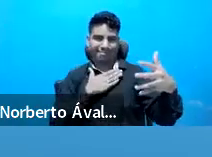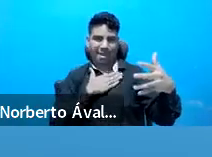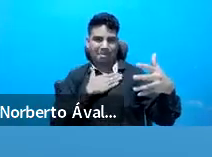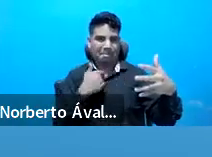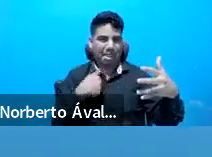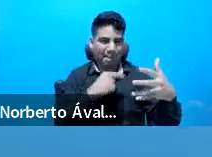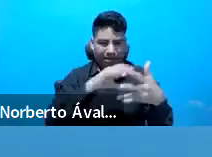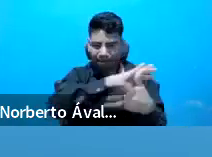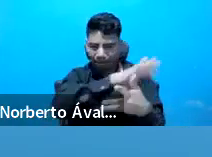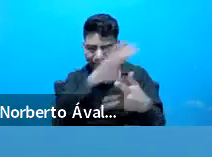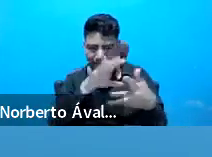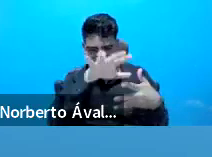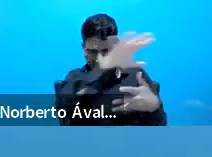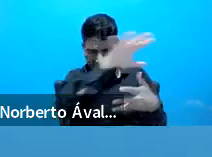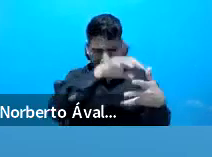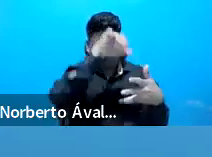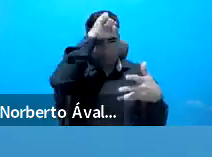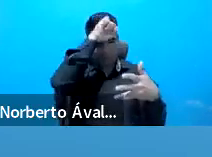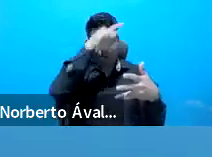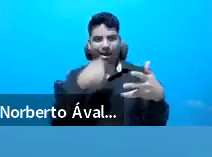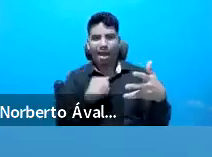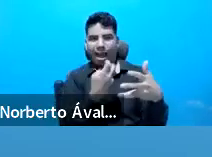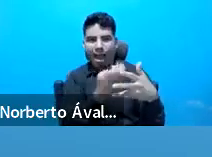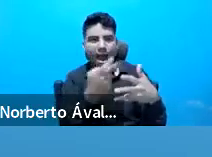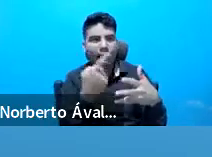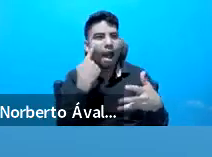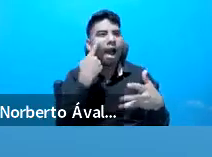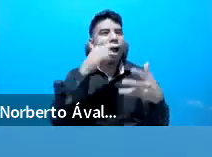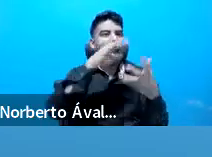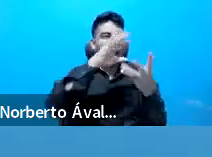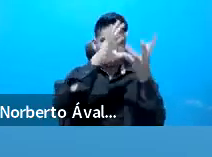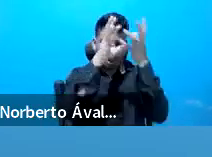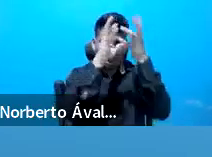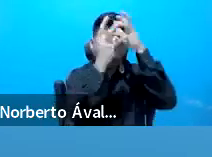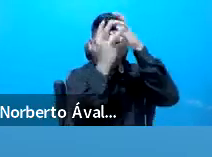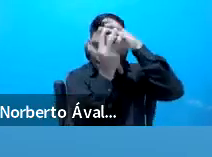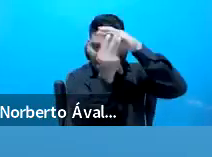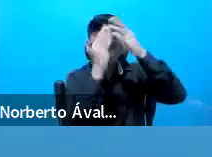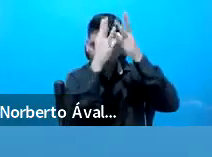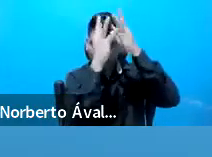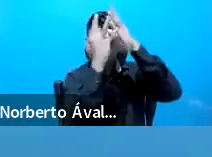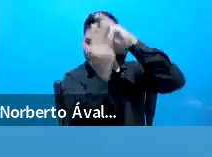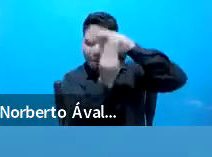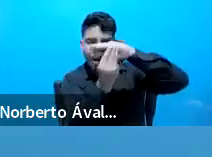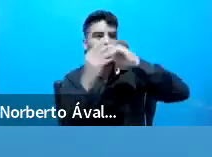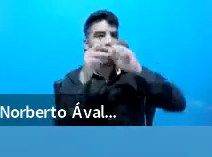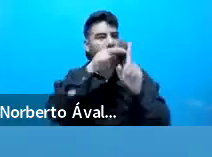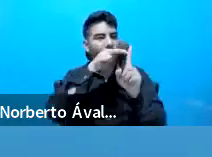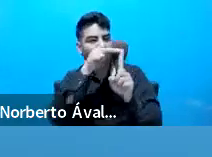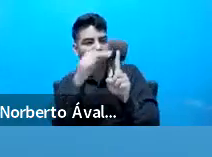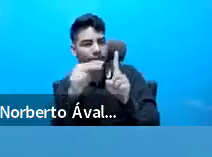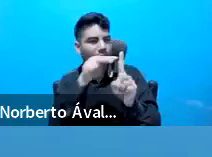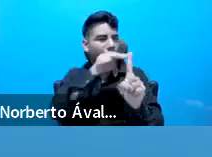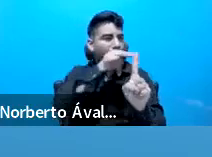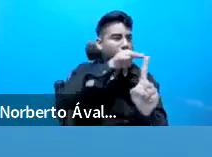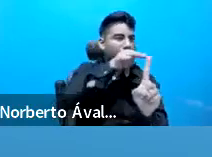ás g ás g sentidos. Entonces se convierte en una percepción y después se se convierte en una representación , y